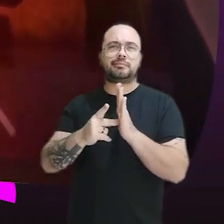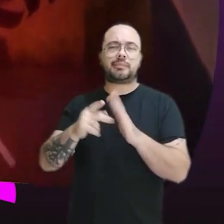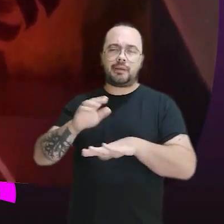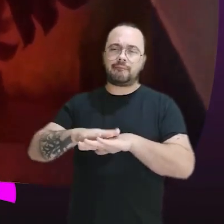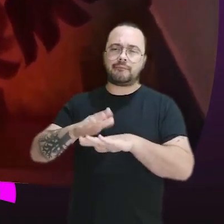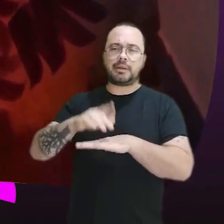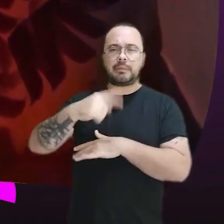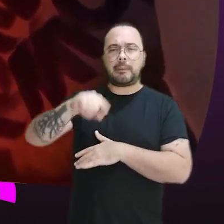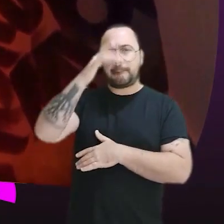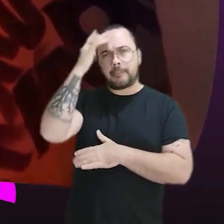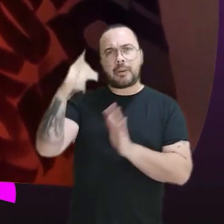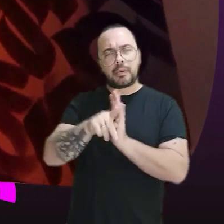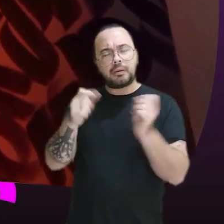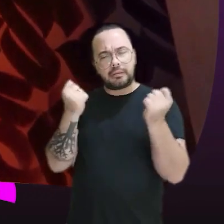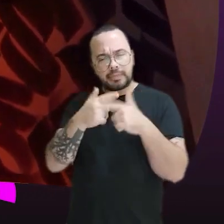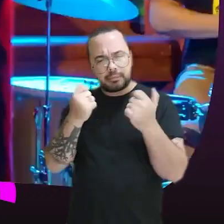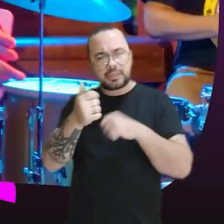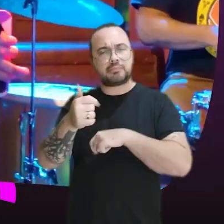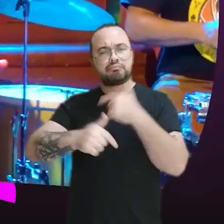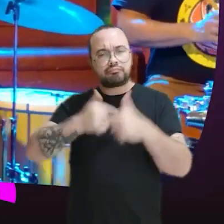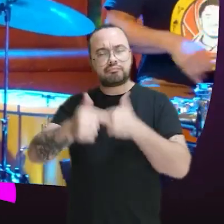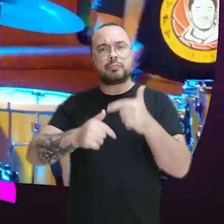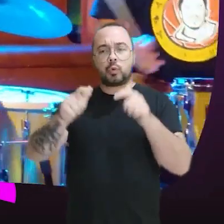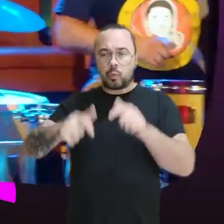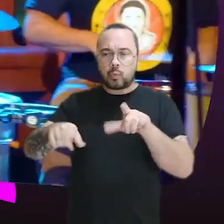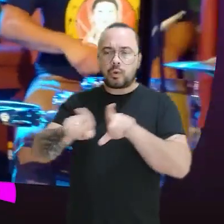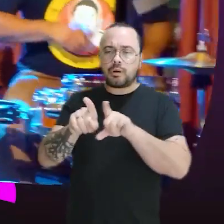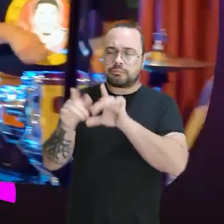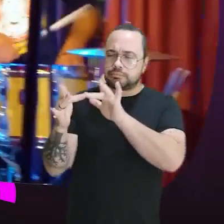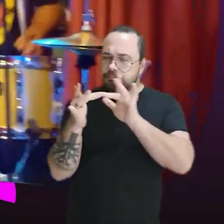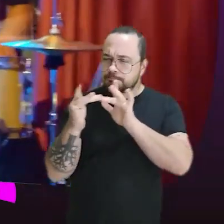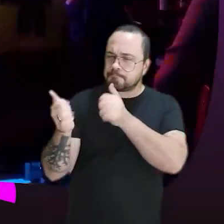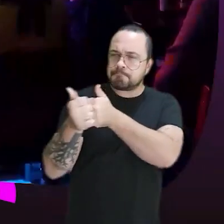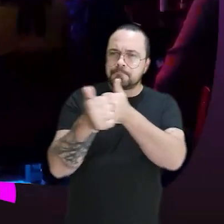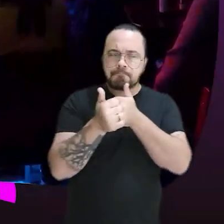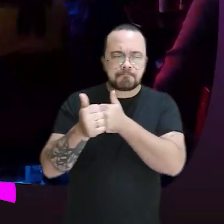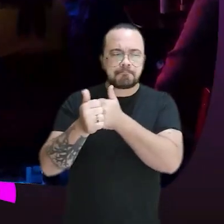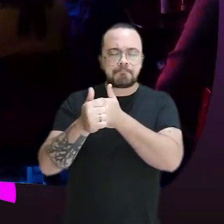Pra quem é comediante e, como é um lugar muito intimista, os comediantes tão muito próximos do público.